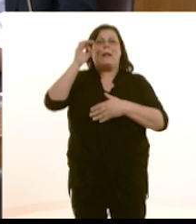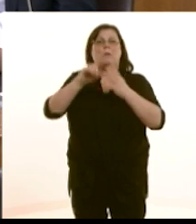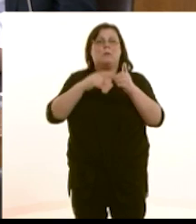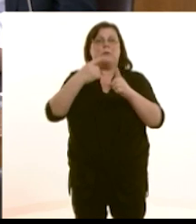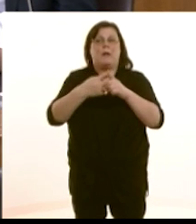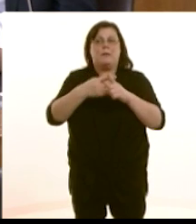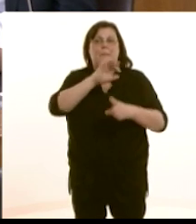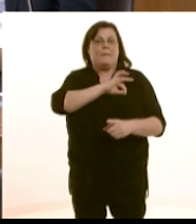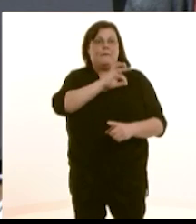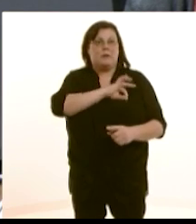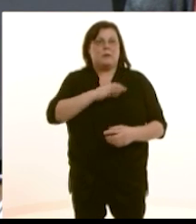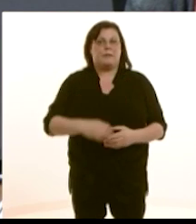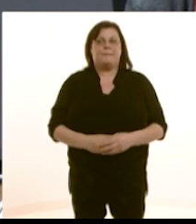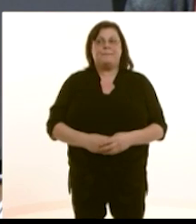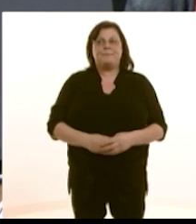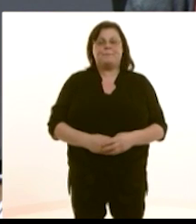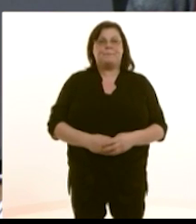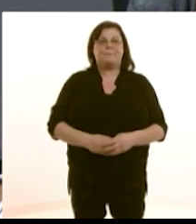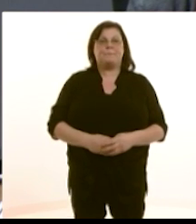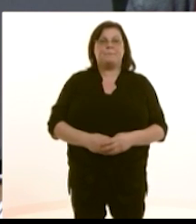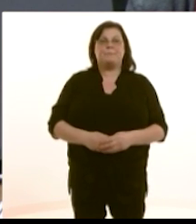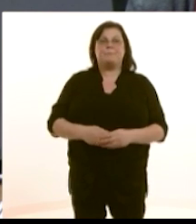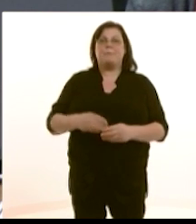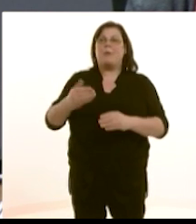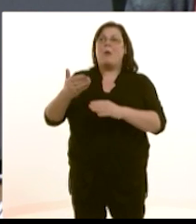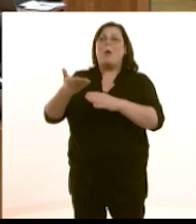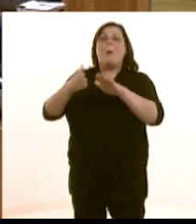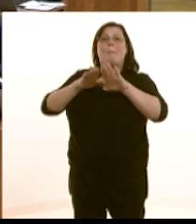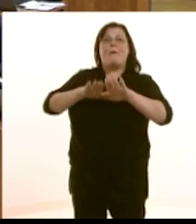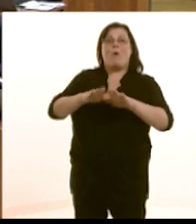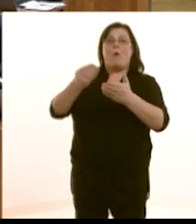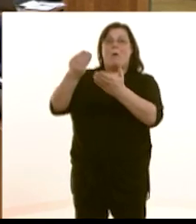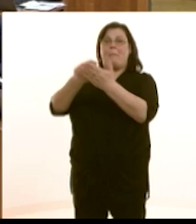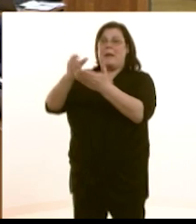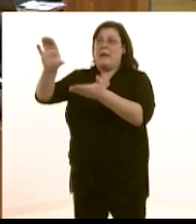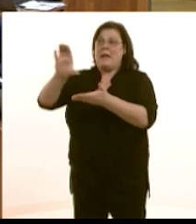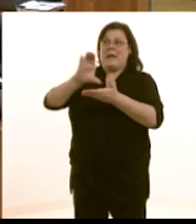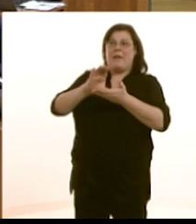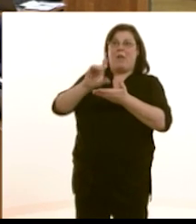ei dynnu bant oír gyllideb cyn ei bod yn dod i Gymru. Felly, roedd yna fwlch yn y gyllideb